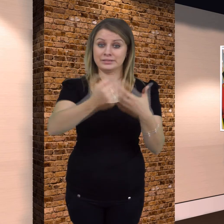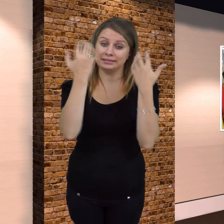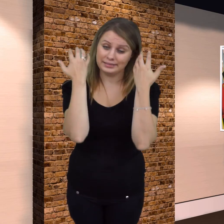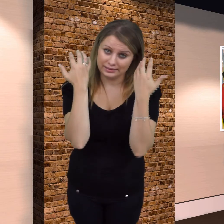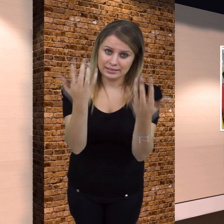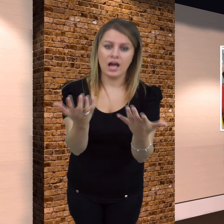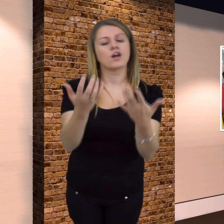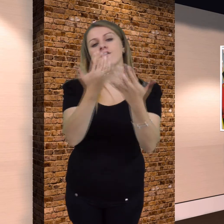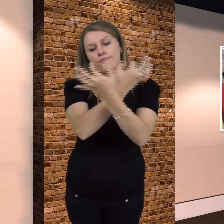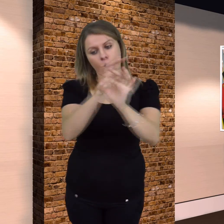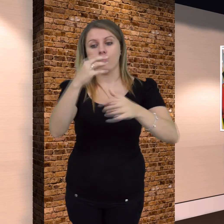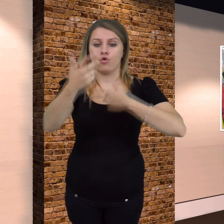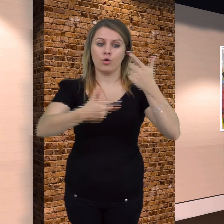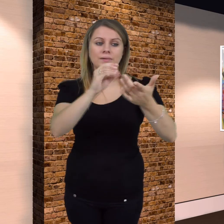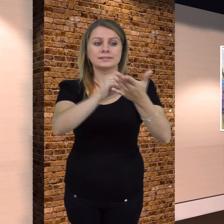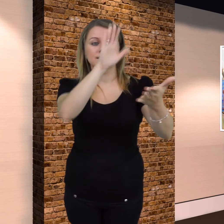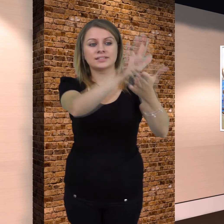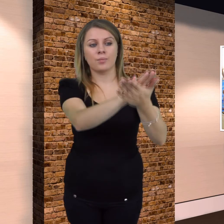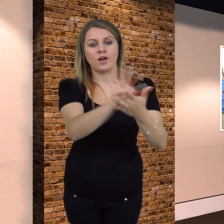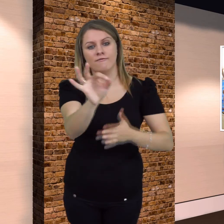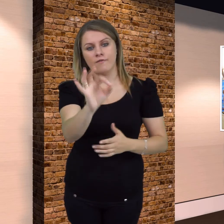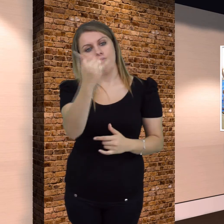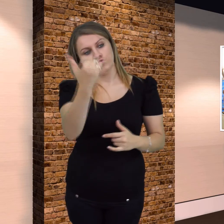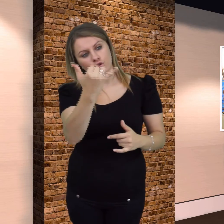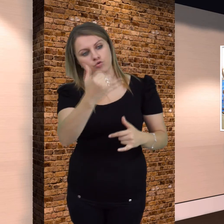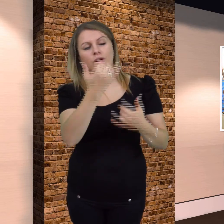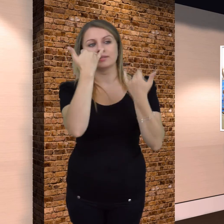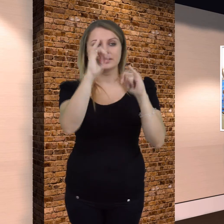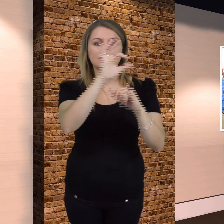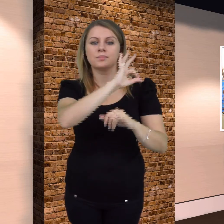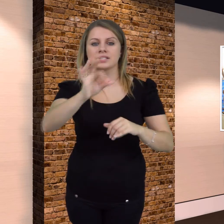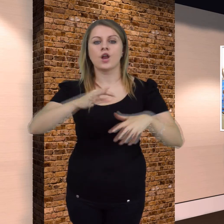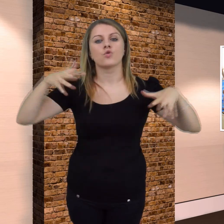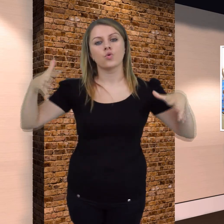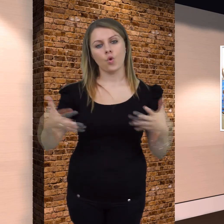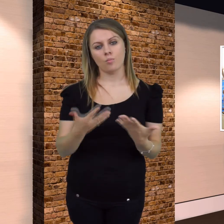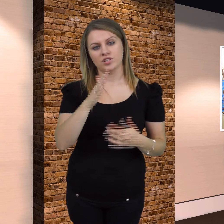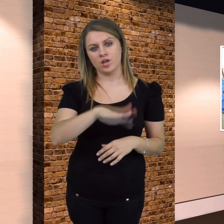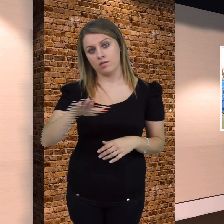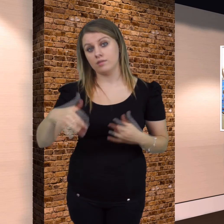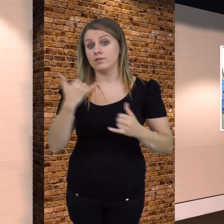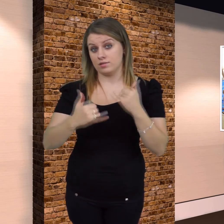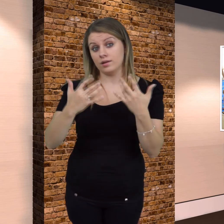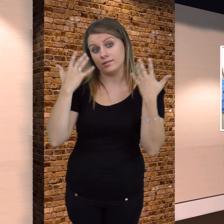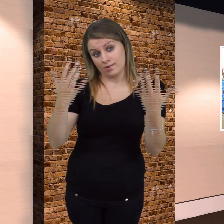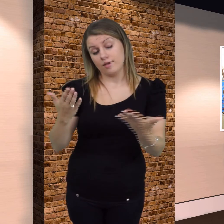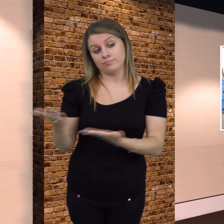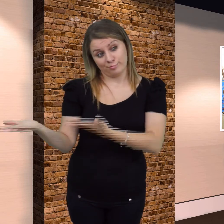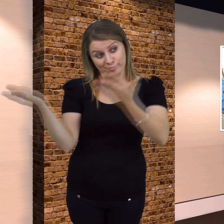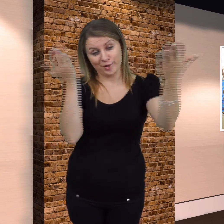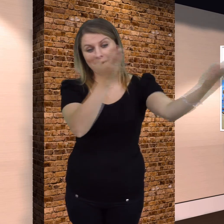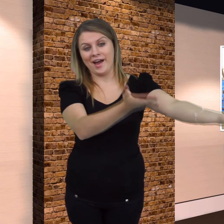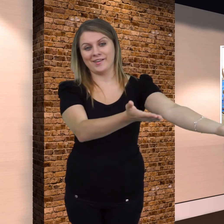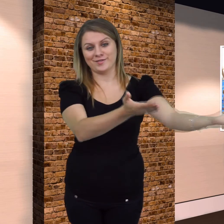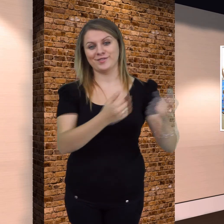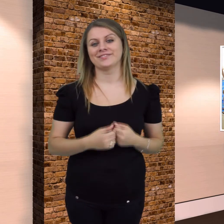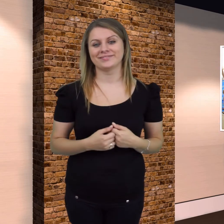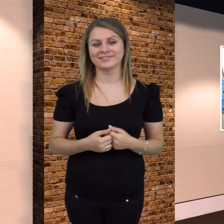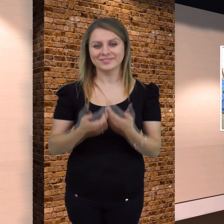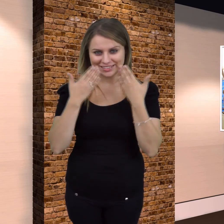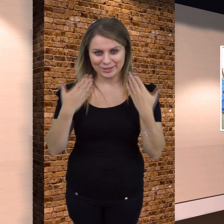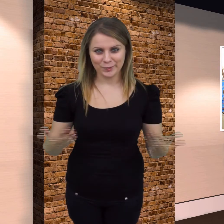Jeżeli ktoś z państwa chce możecie zapisać dziecko do klubu dziecięcego. To Państwa decyzja. Dziękuję